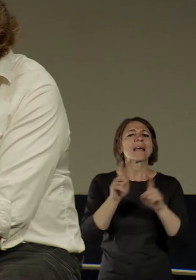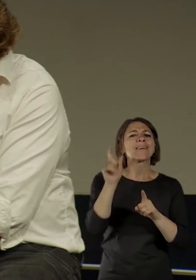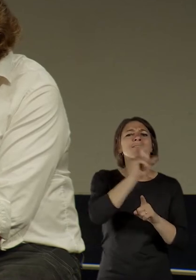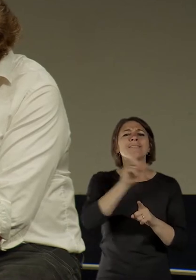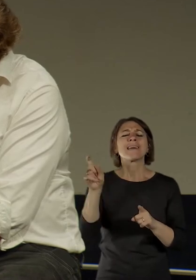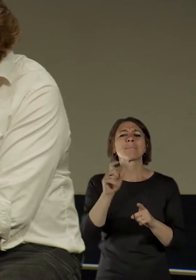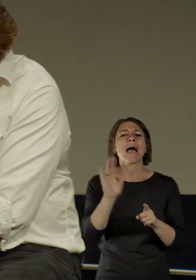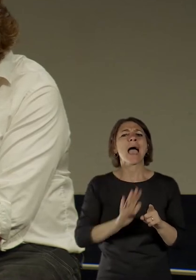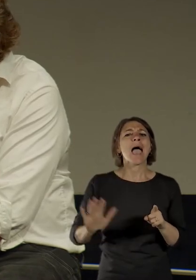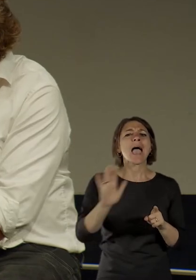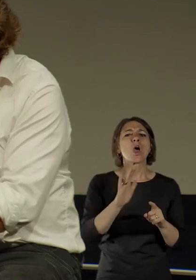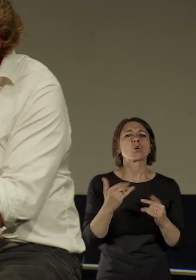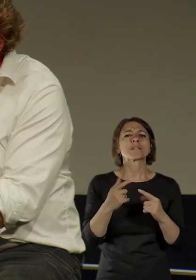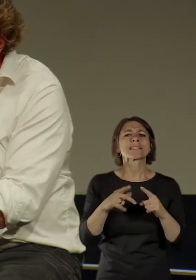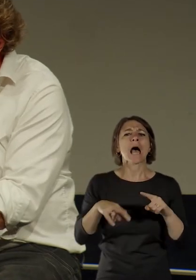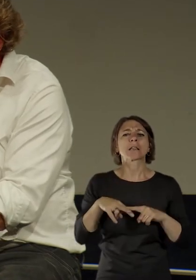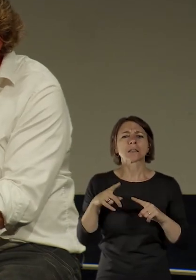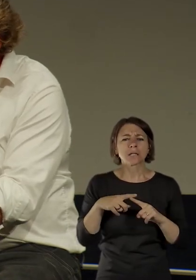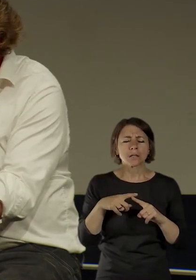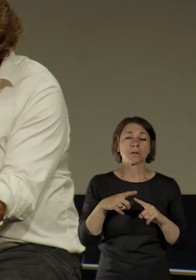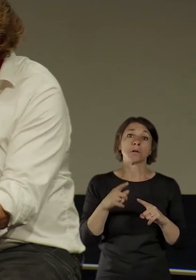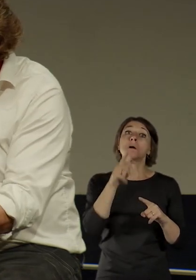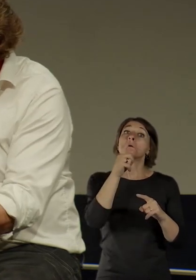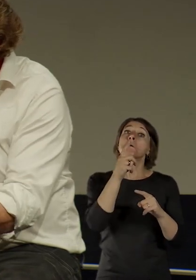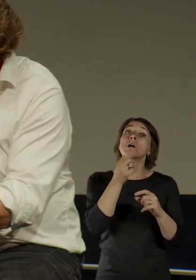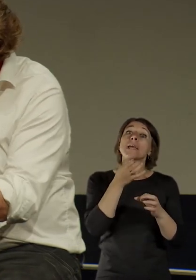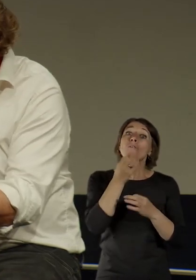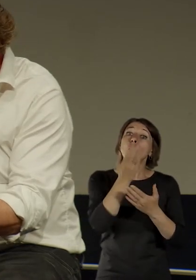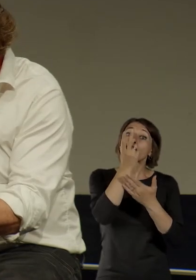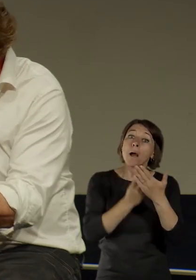vidíme, že je předpoklad, že zhruba do roku 2050, protože dále nevidí